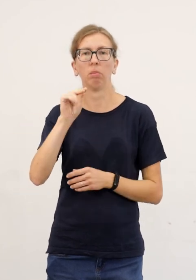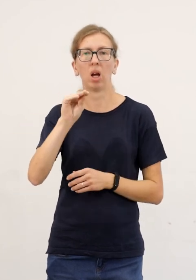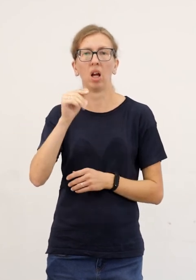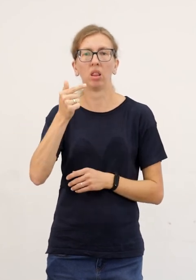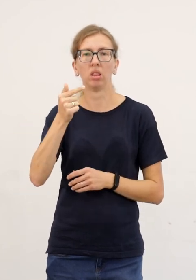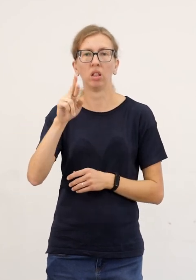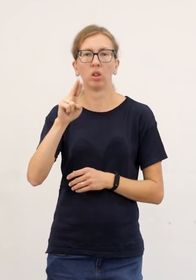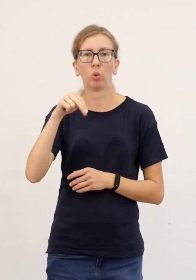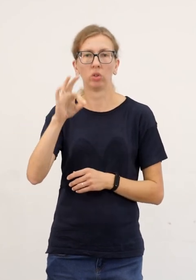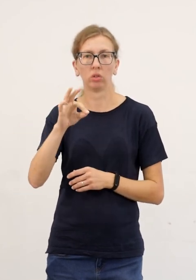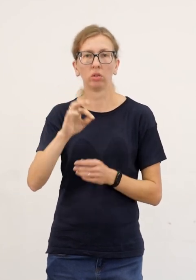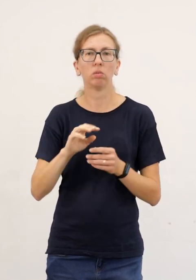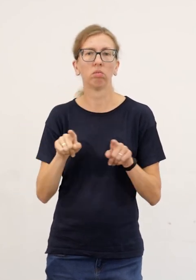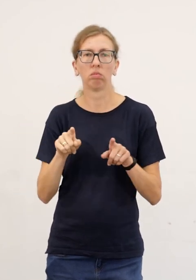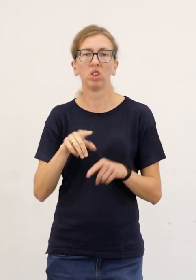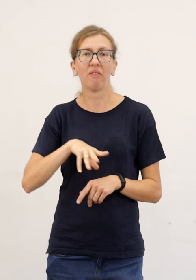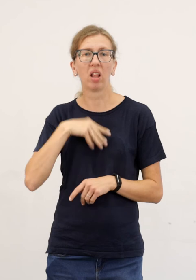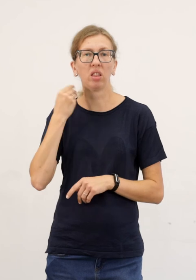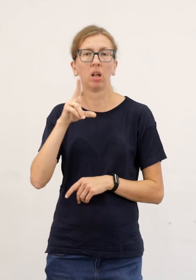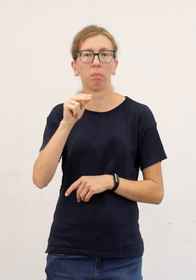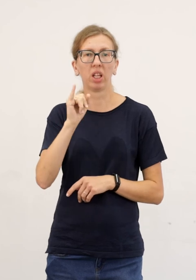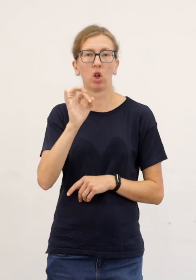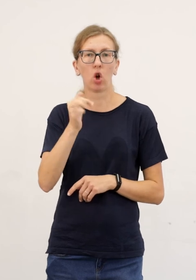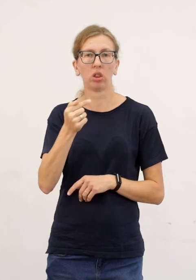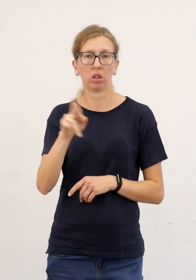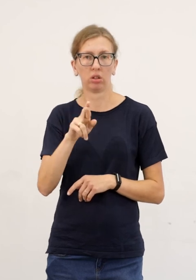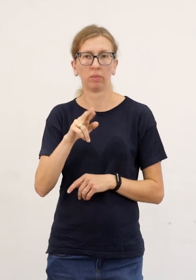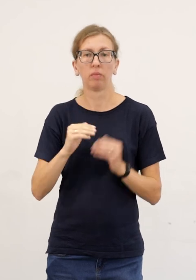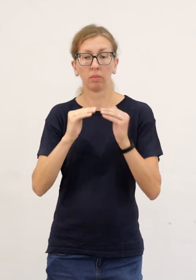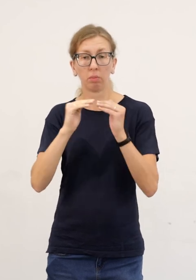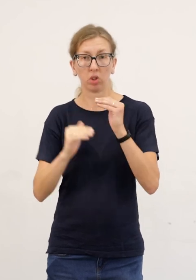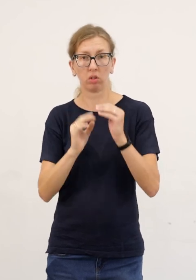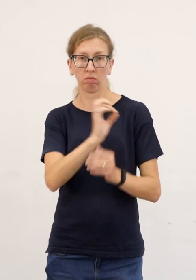który w tłumaczeniu na język polski brzmi: FORTUNA SPRZYJA ODWAŻNYM.